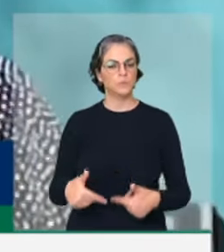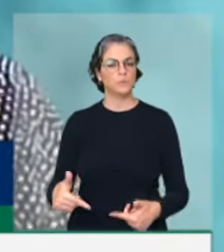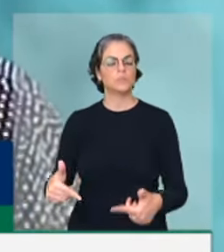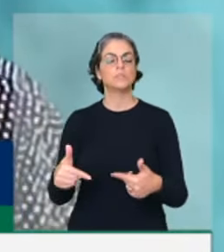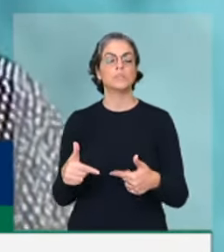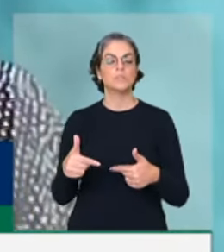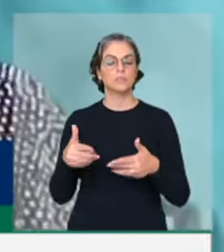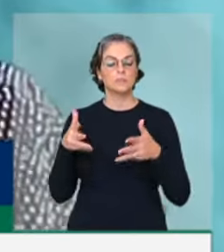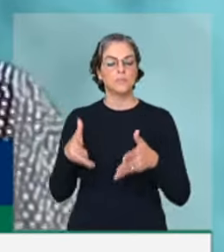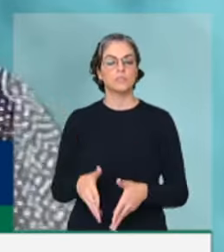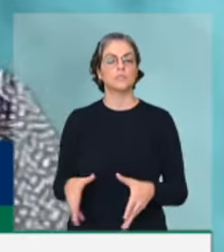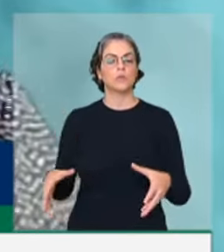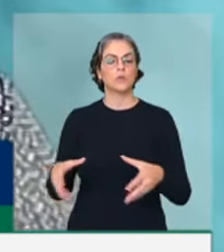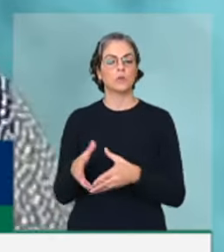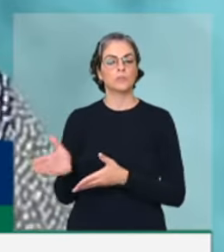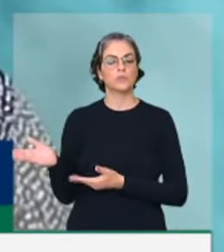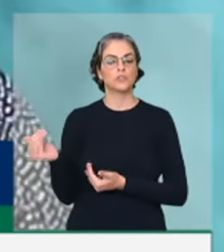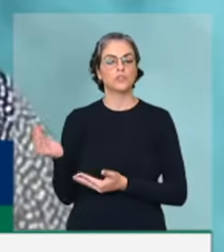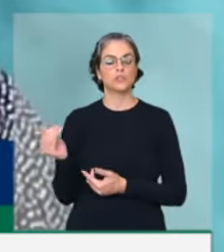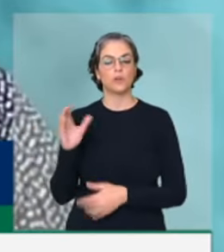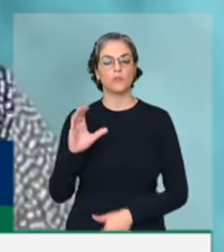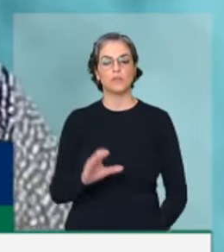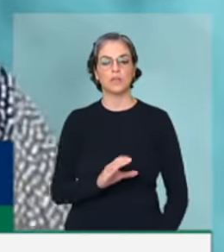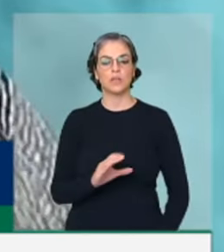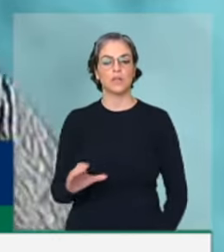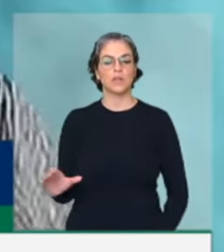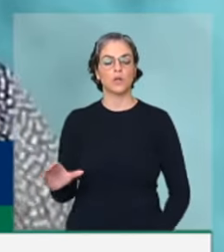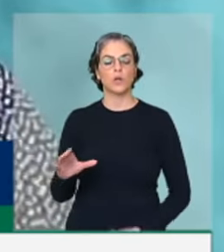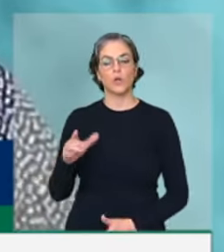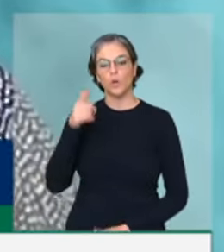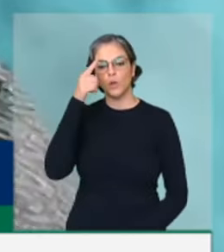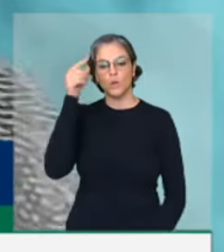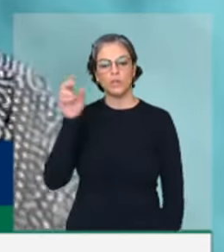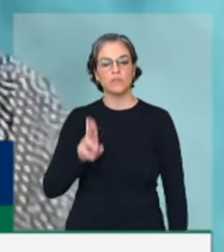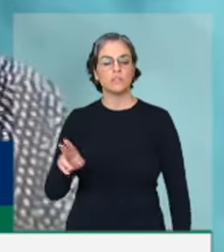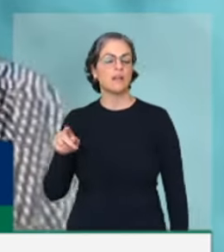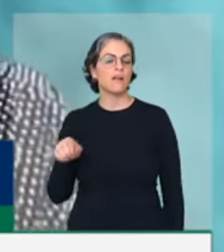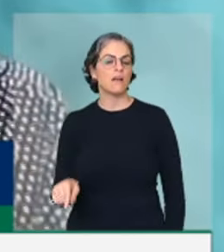JUVENTUDE UNIVERSITÁRIA CATÓ LICA. ESSE QUE SEMPRE LIGOU AQUELES QUE DEFENDEM UMA SOCIEDADE DE IGUAIS COM OS